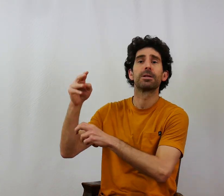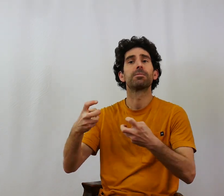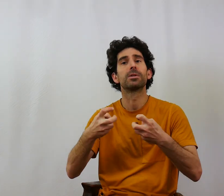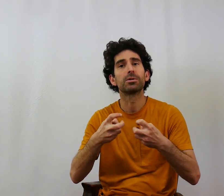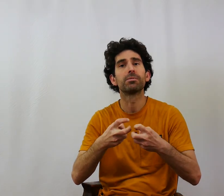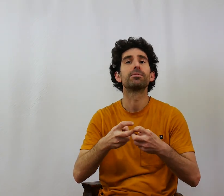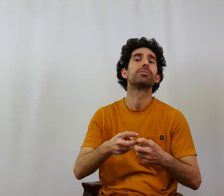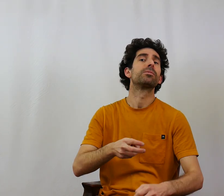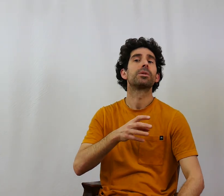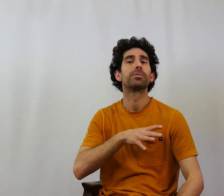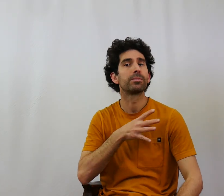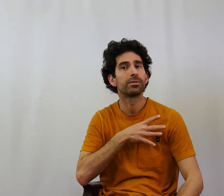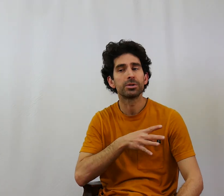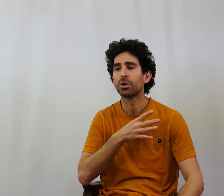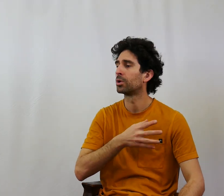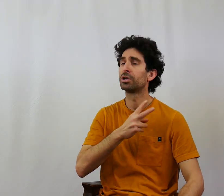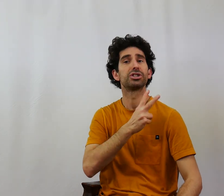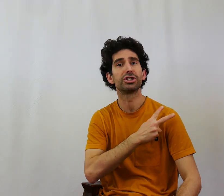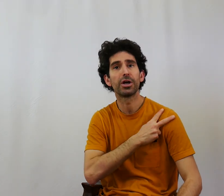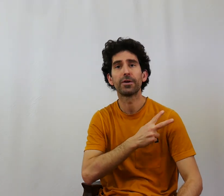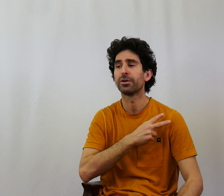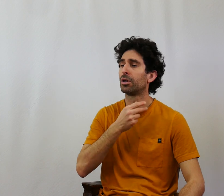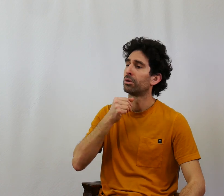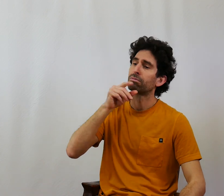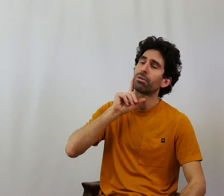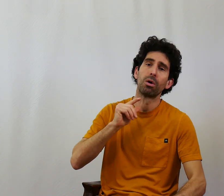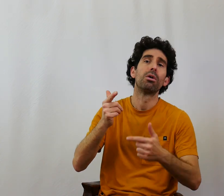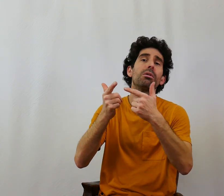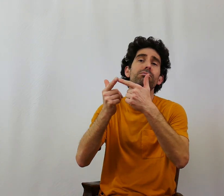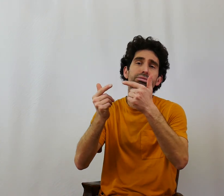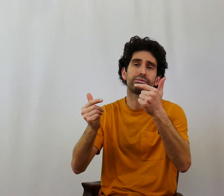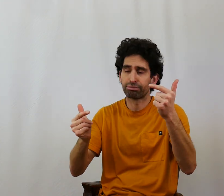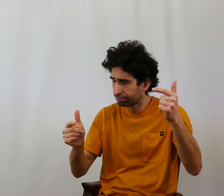par exemple, un professeur, un chef, des parents, etc